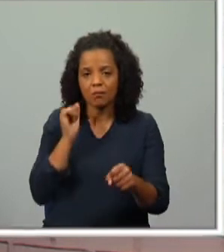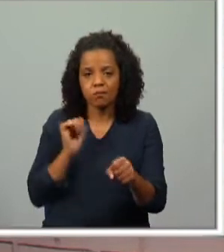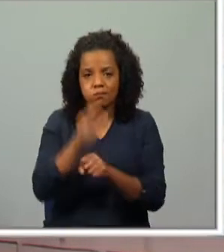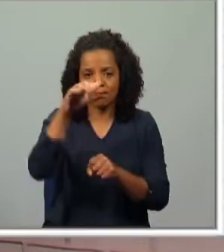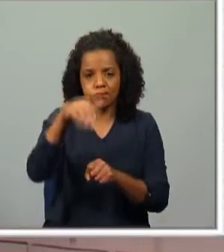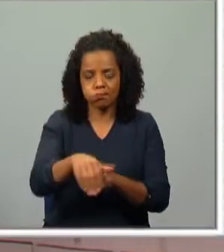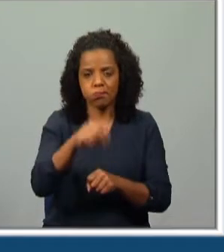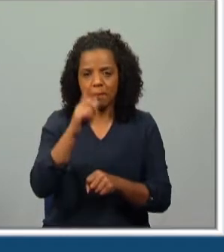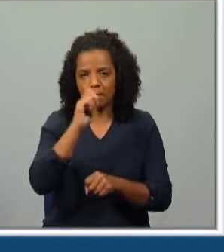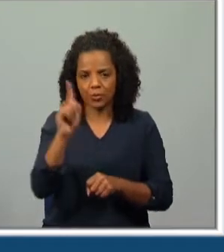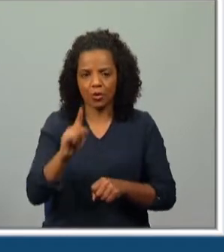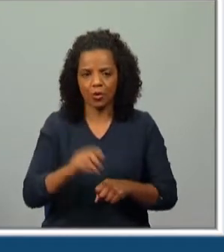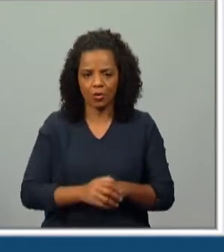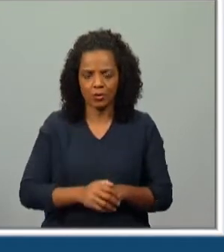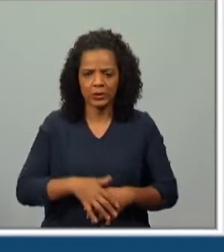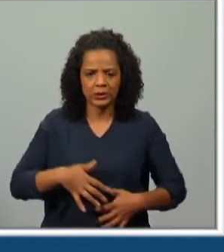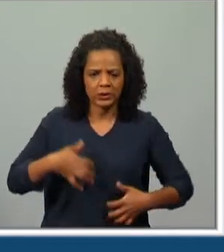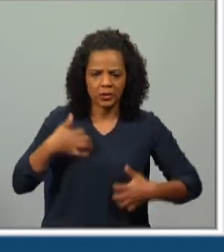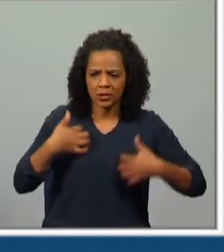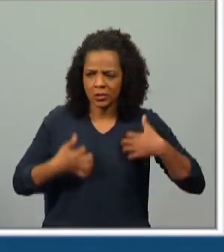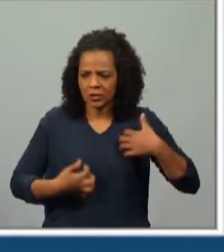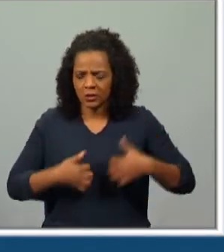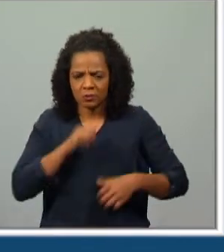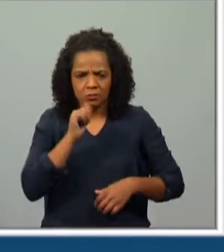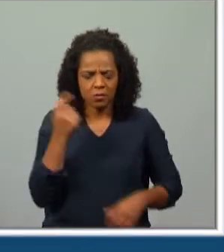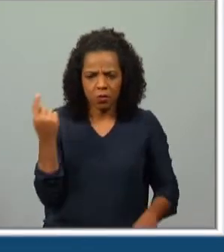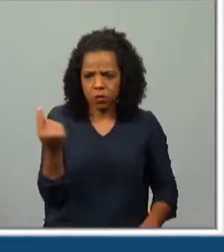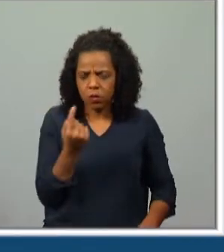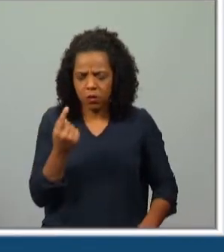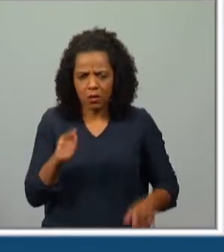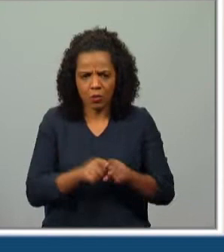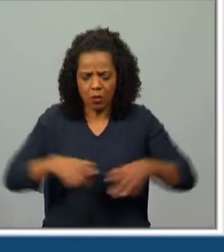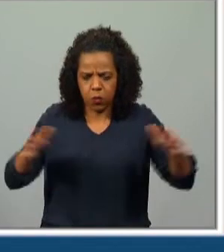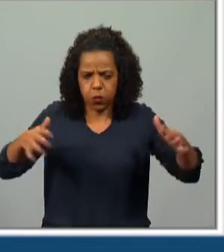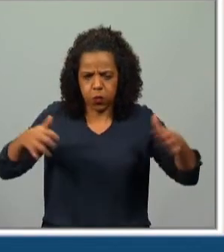desesperada perante a ideia de uma Morte Lenta sacudiu-se toda E verificou 一想到死亡就絕望慢慢地搖晃自己並檢查